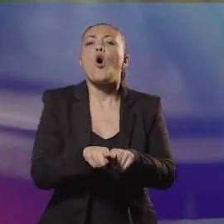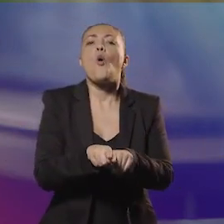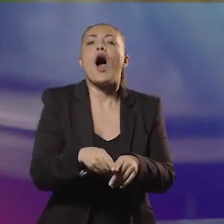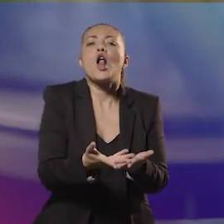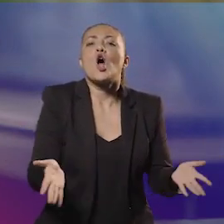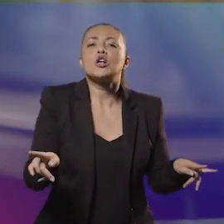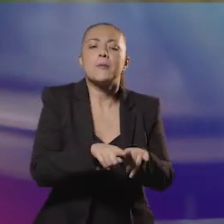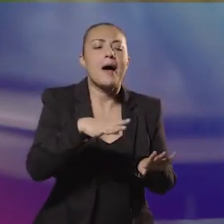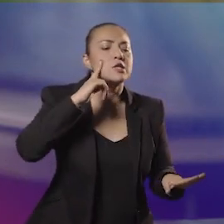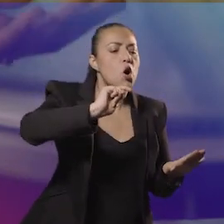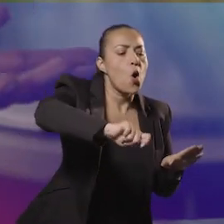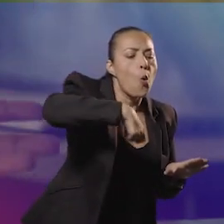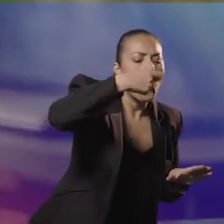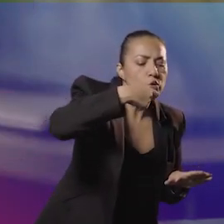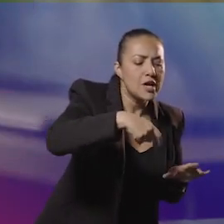como se coge una cuchara, como se coge